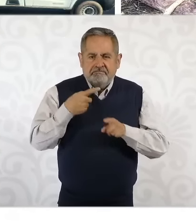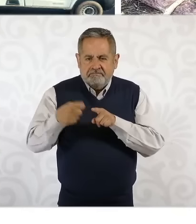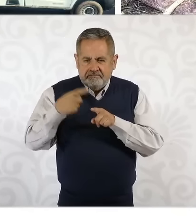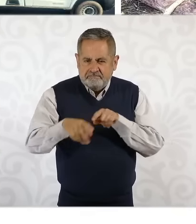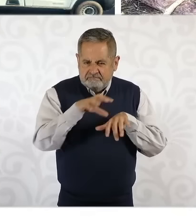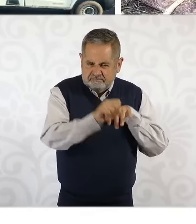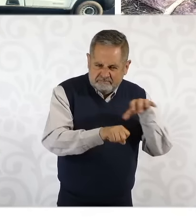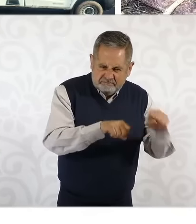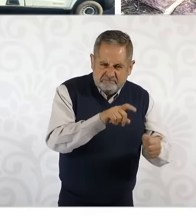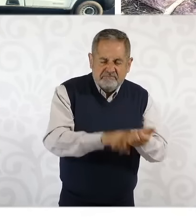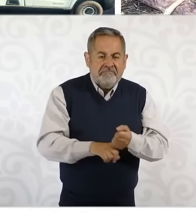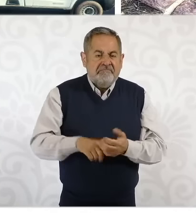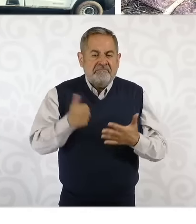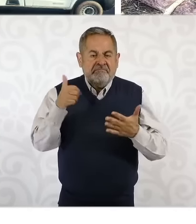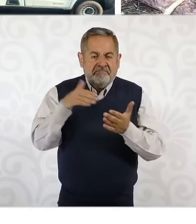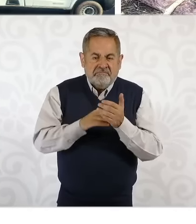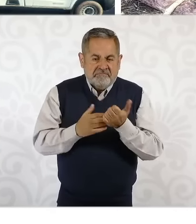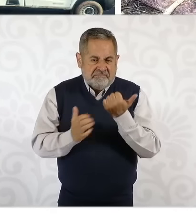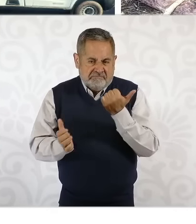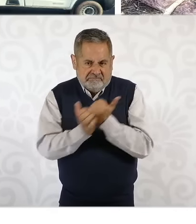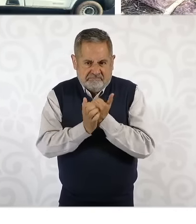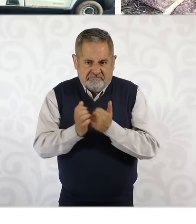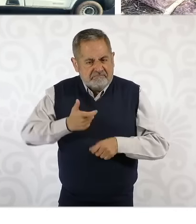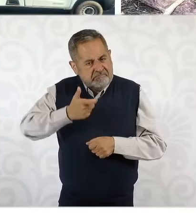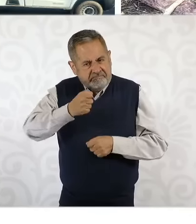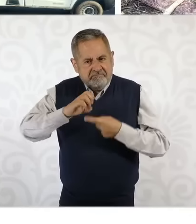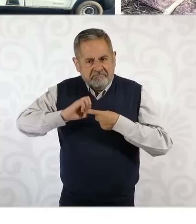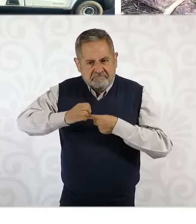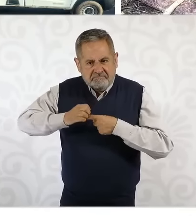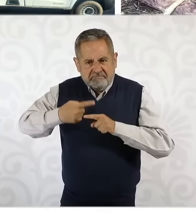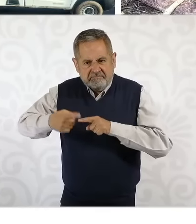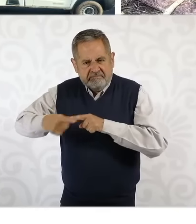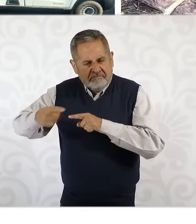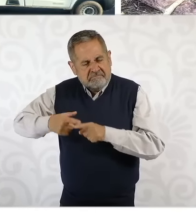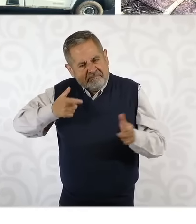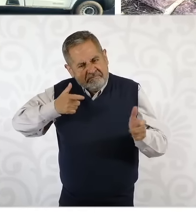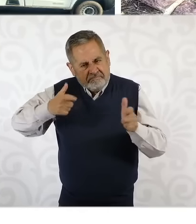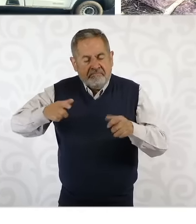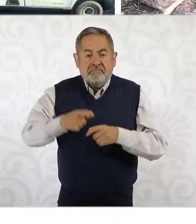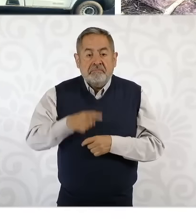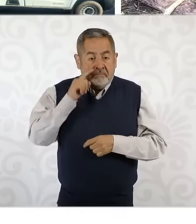más de 6000 cartuchos y 200 cargadores, siete artefactos explosivos y se desmantelaron seis